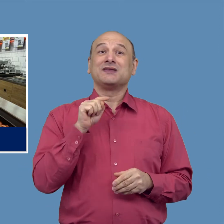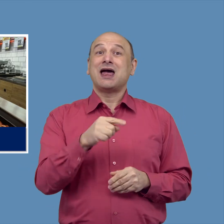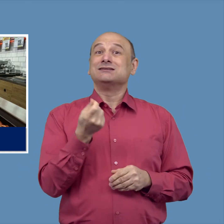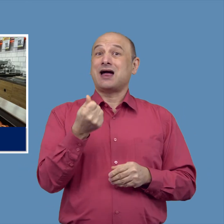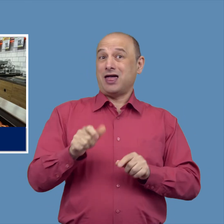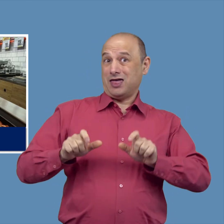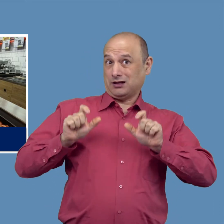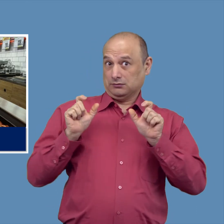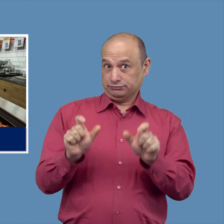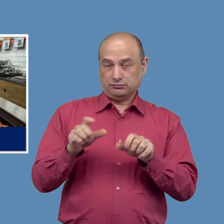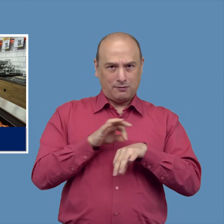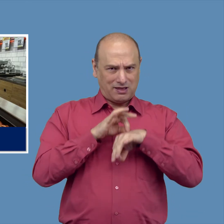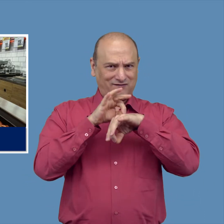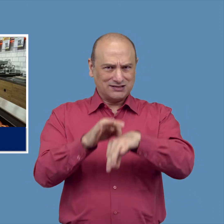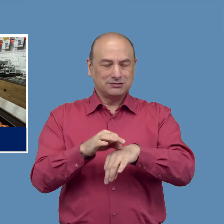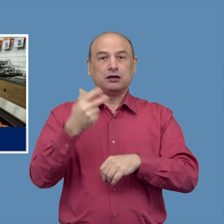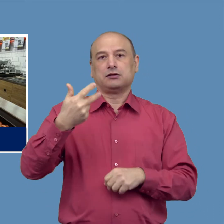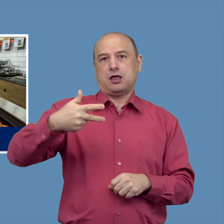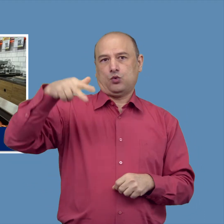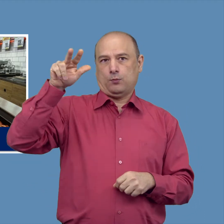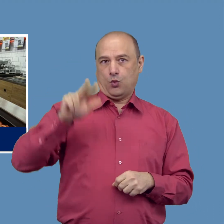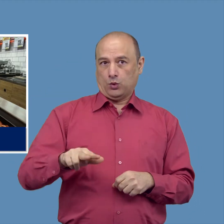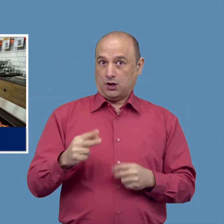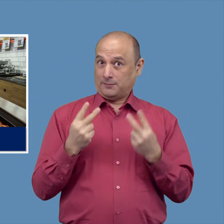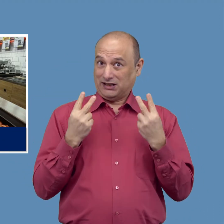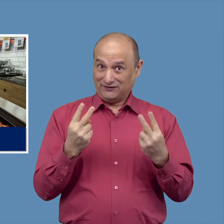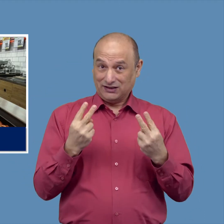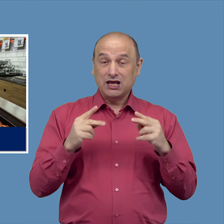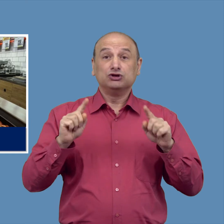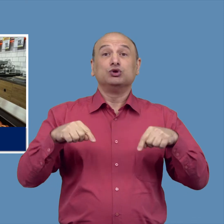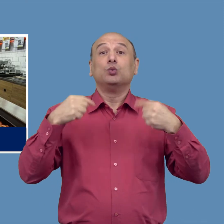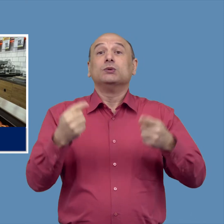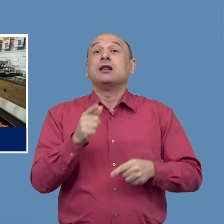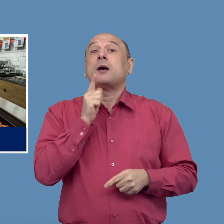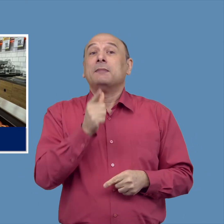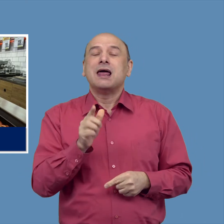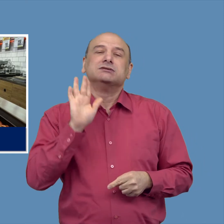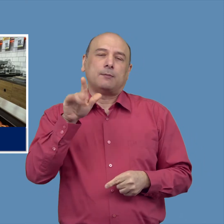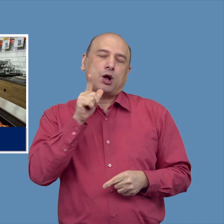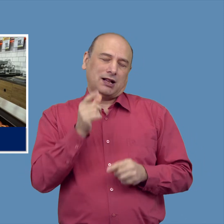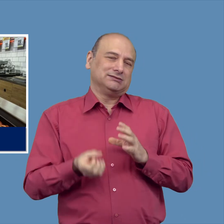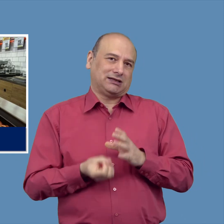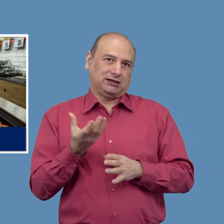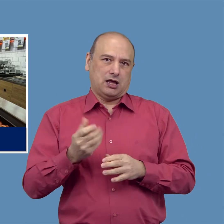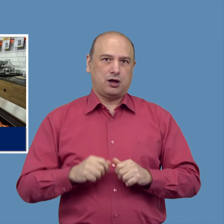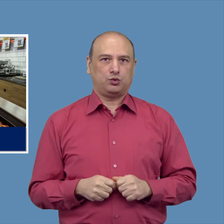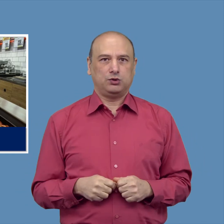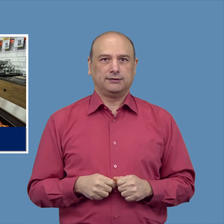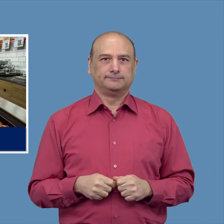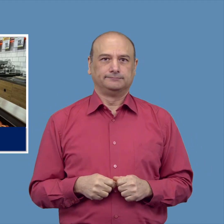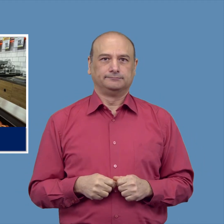Az árstop első körben három hónapig lesz érvényben.